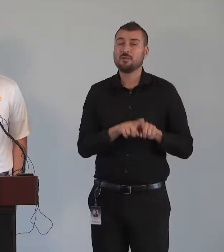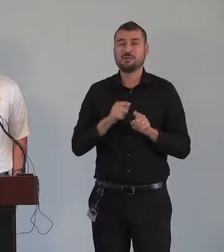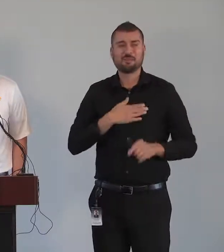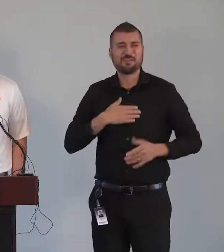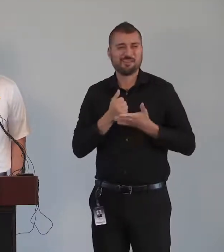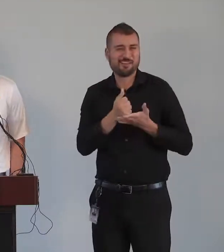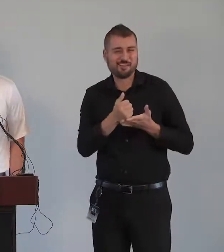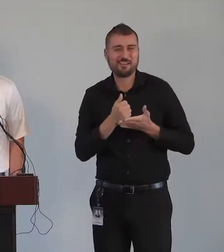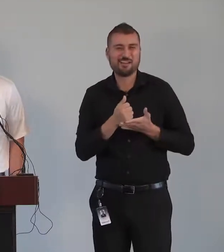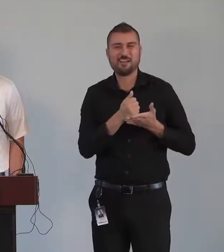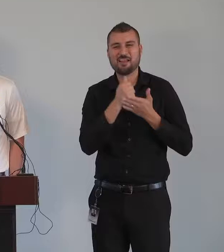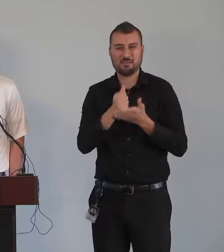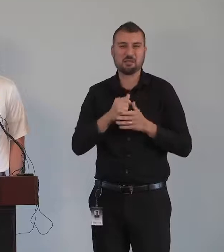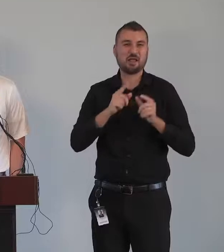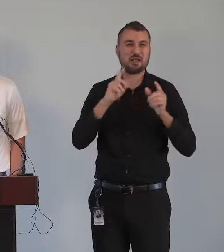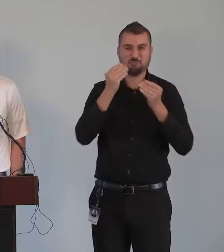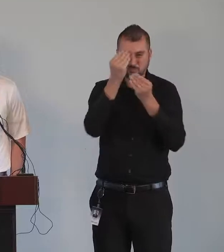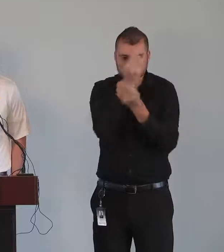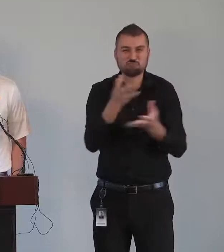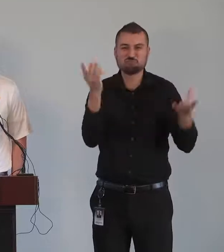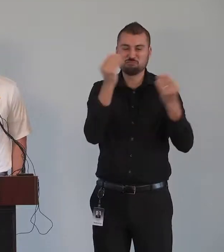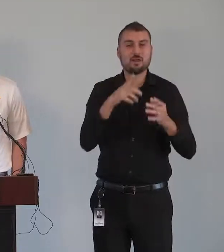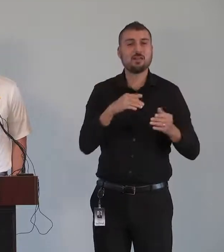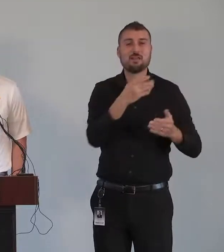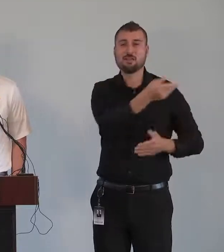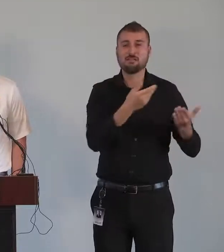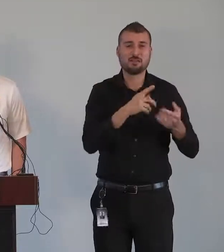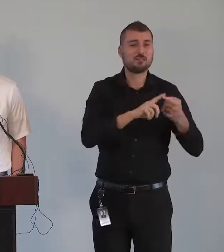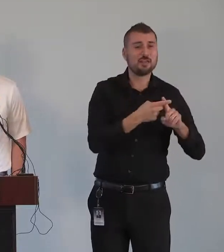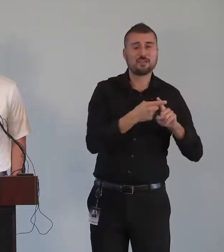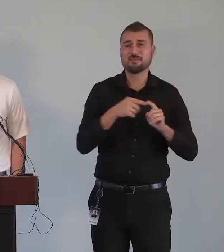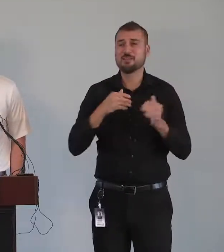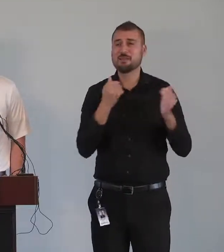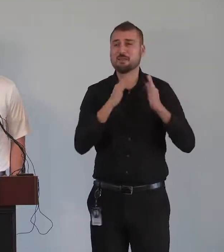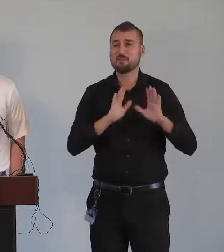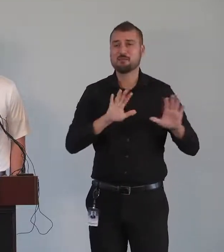e invite a sus vecinos, amigos y otros. quiénes se beneficiarían de estas vacunas y